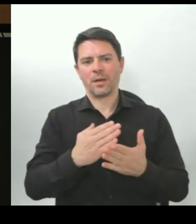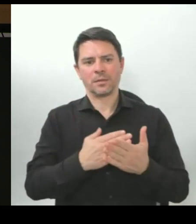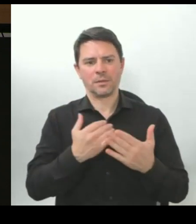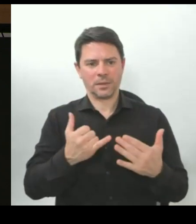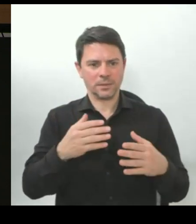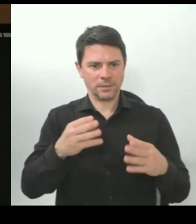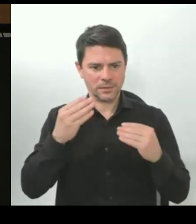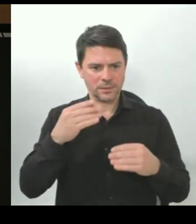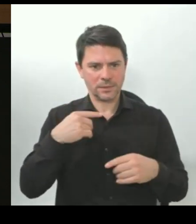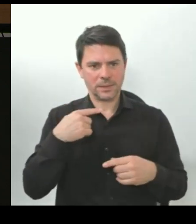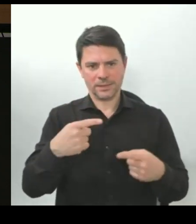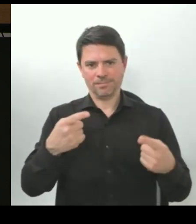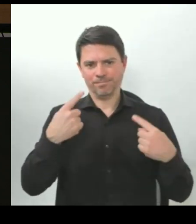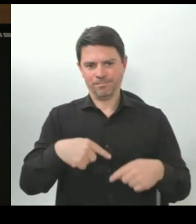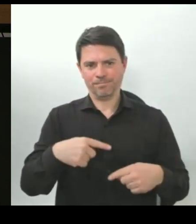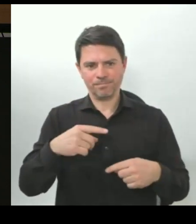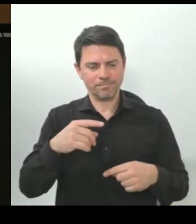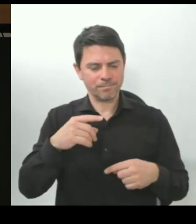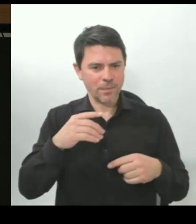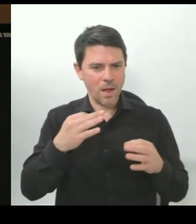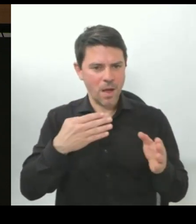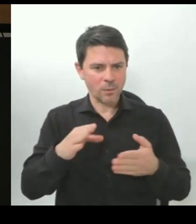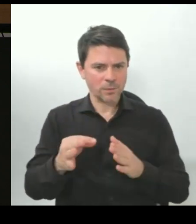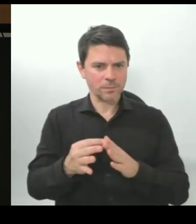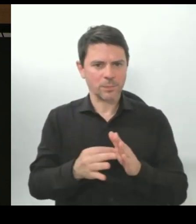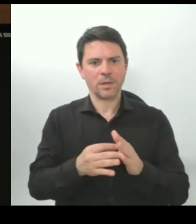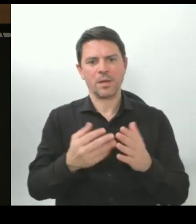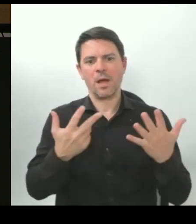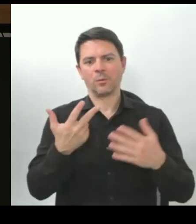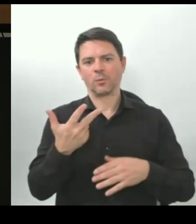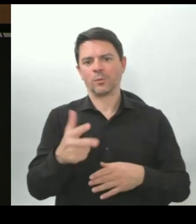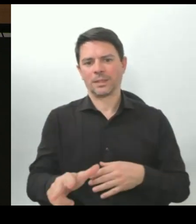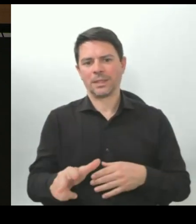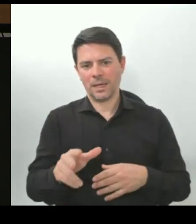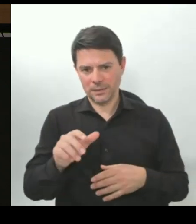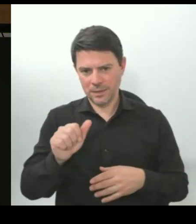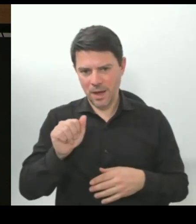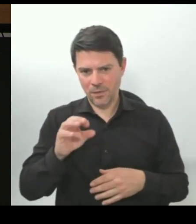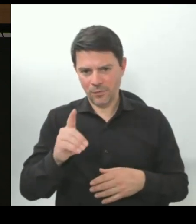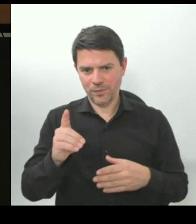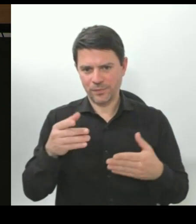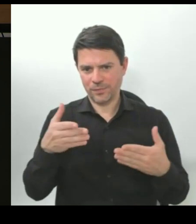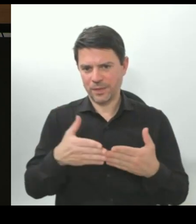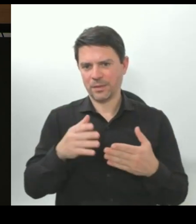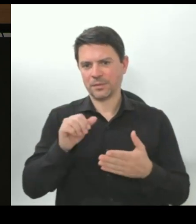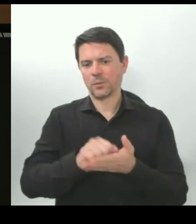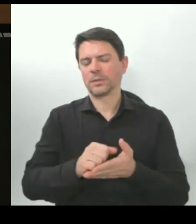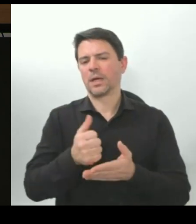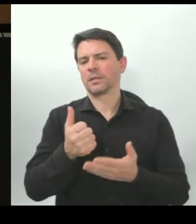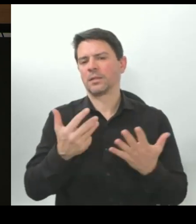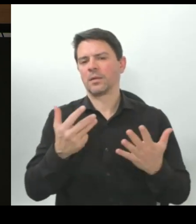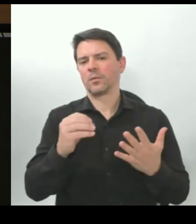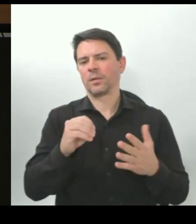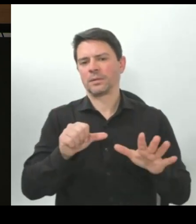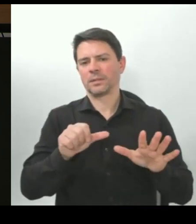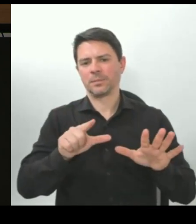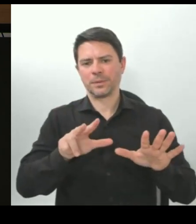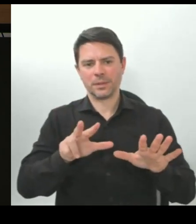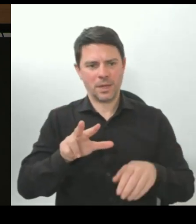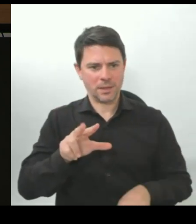einen gordischen Knoten zu durchschlagen. Als Alexander der Große 333 vor Christus